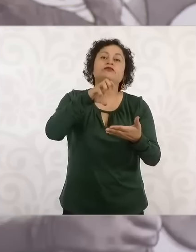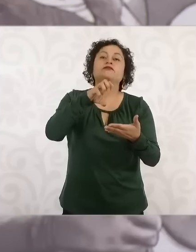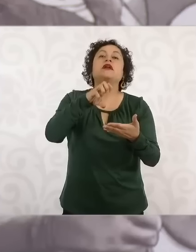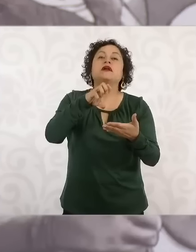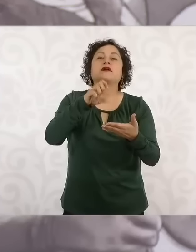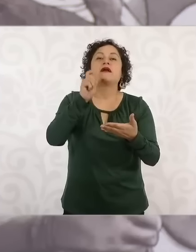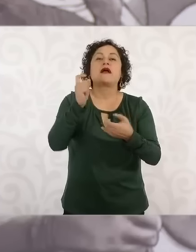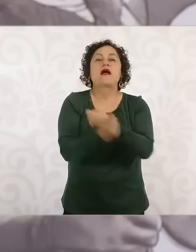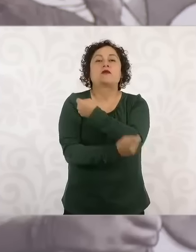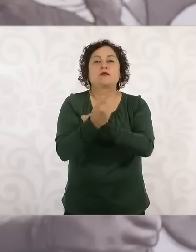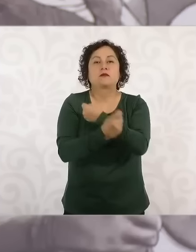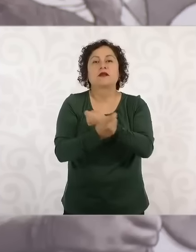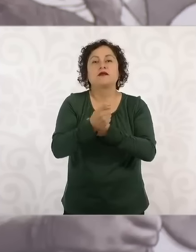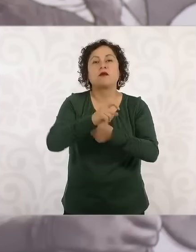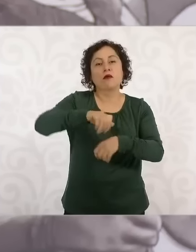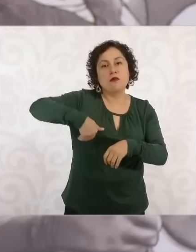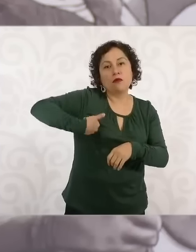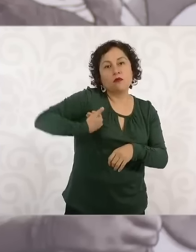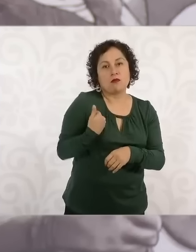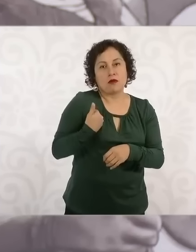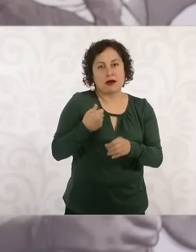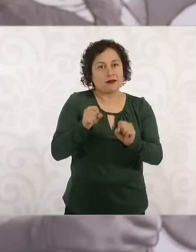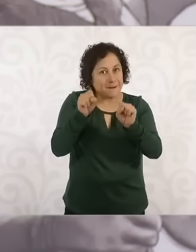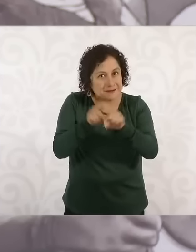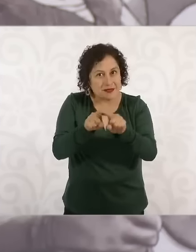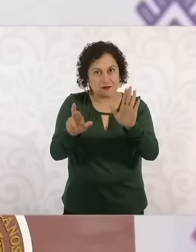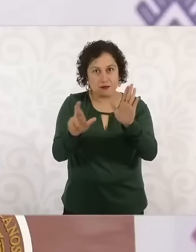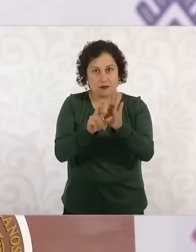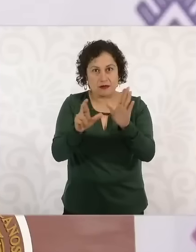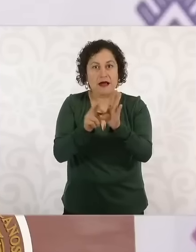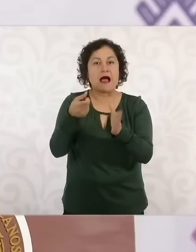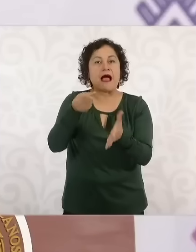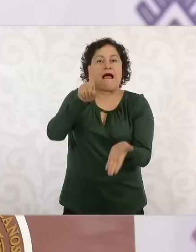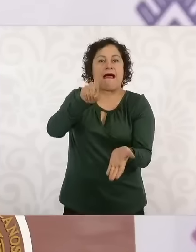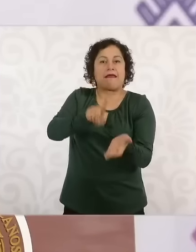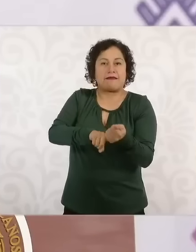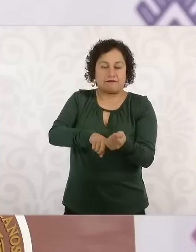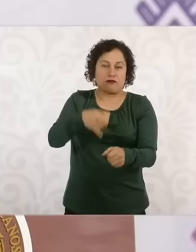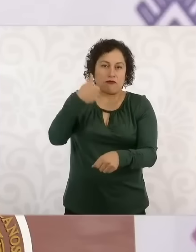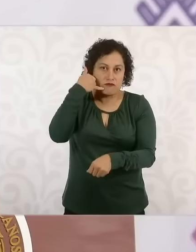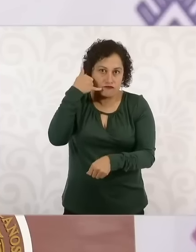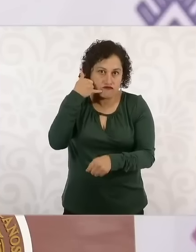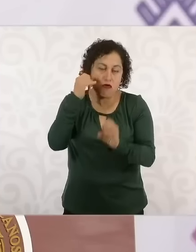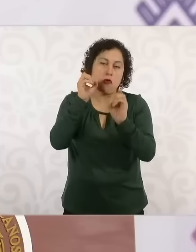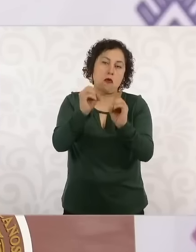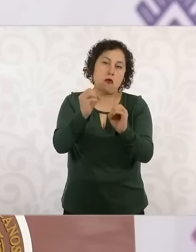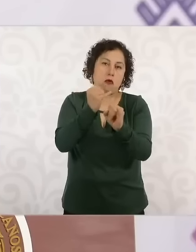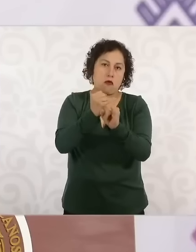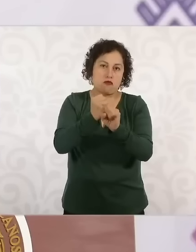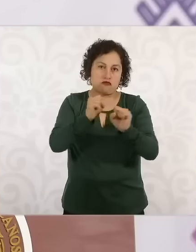como lo ha explicado el subsecretario Eduardo Clar, el servicio será portable. Eh, se podrán